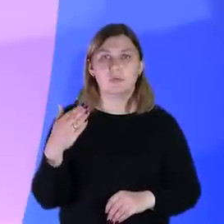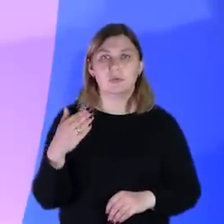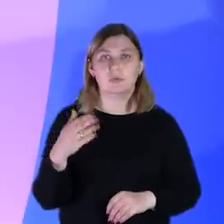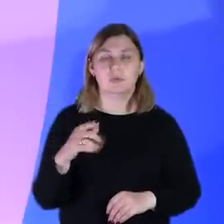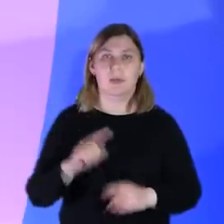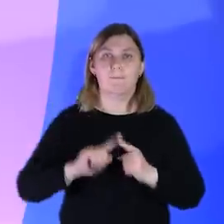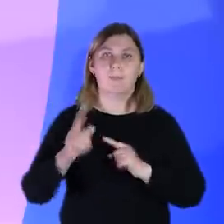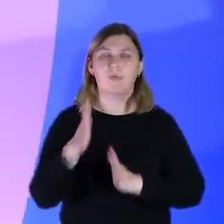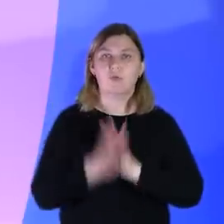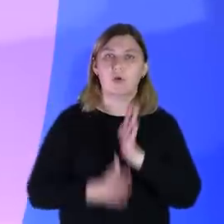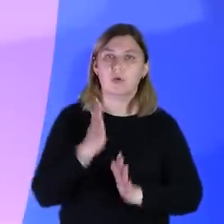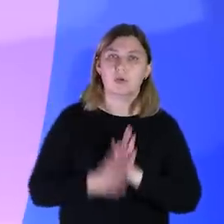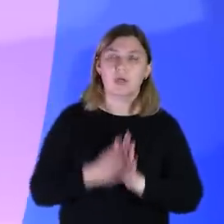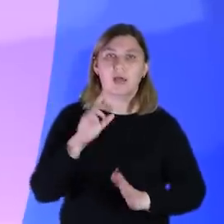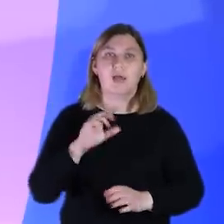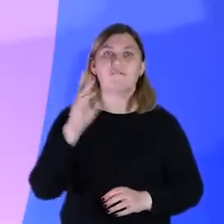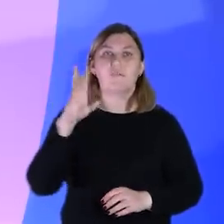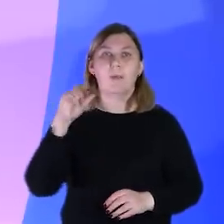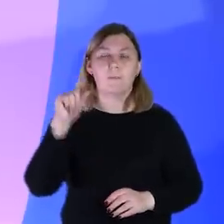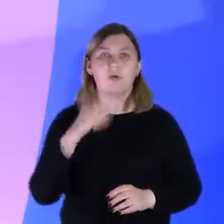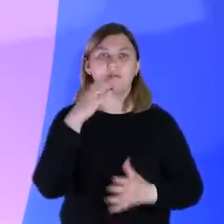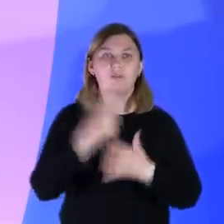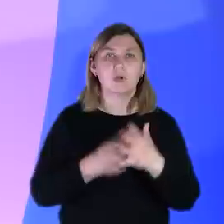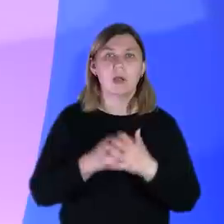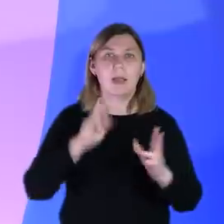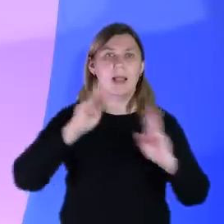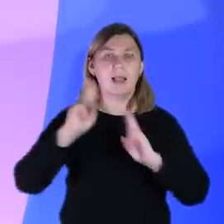W okresie powojennym zwiad WOP-u wykorzystał system alarmowego powiadamiania,